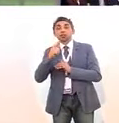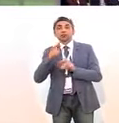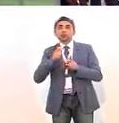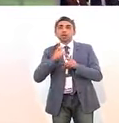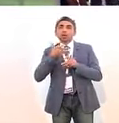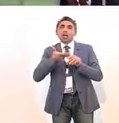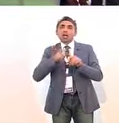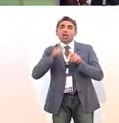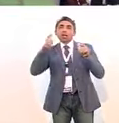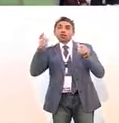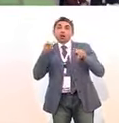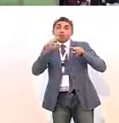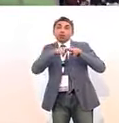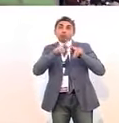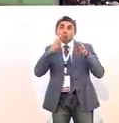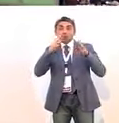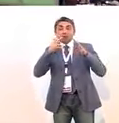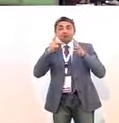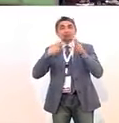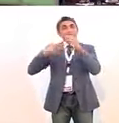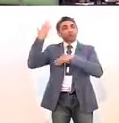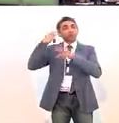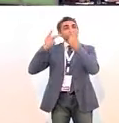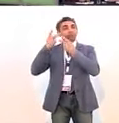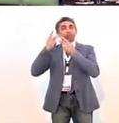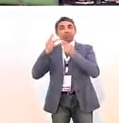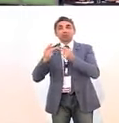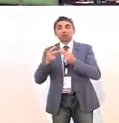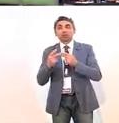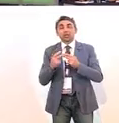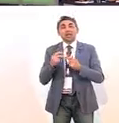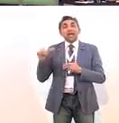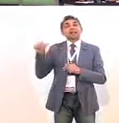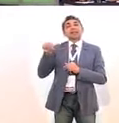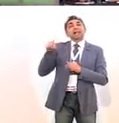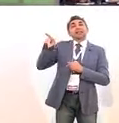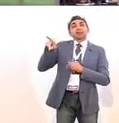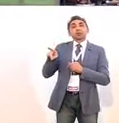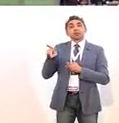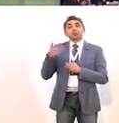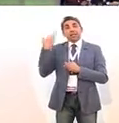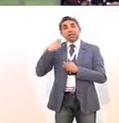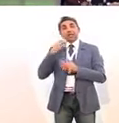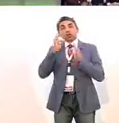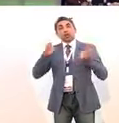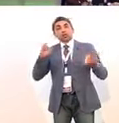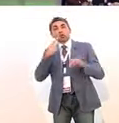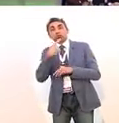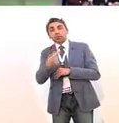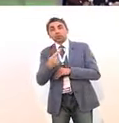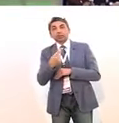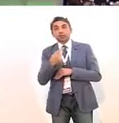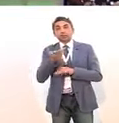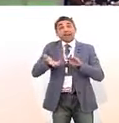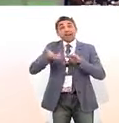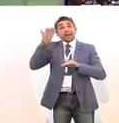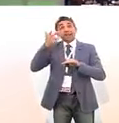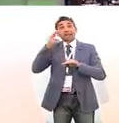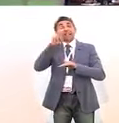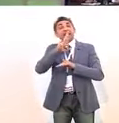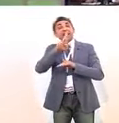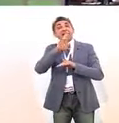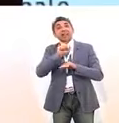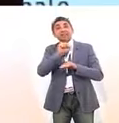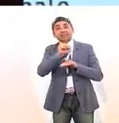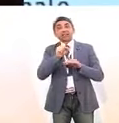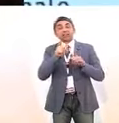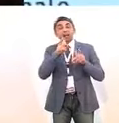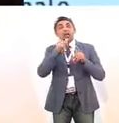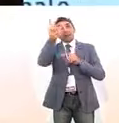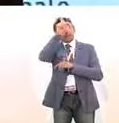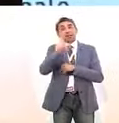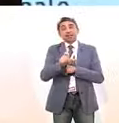quasi doppio rispetto alle previsioni. S&P rialza il rating del Paese dopo anni di downgrade.